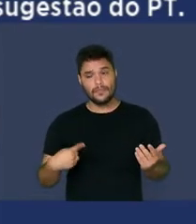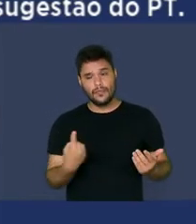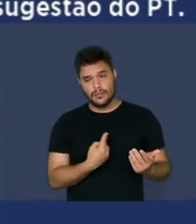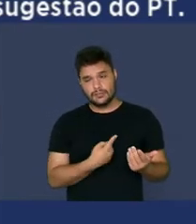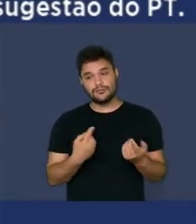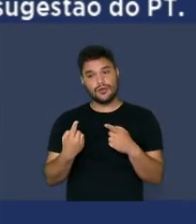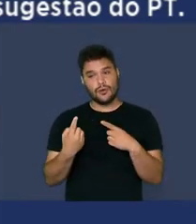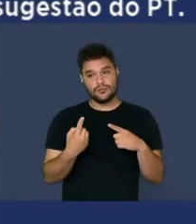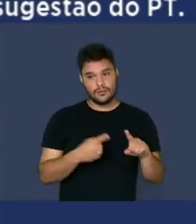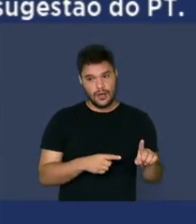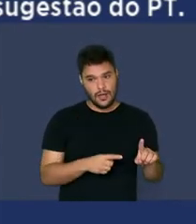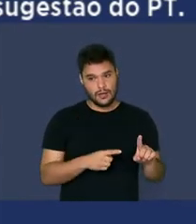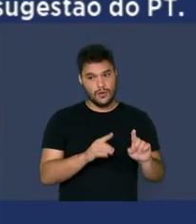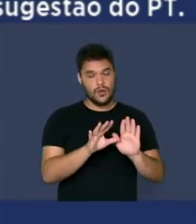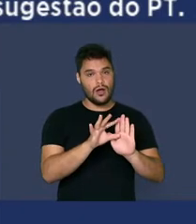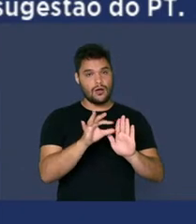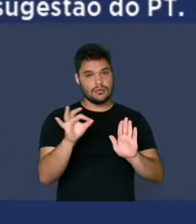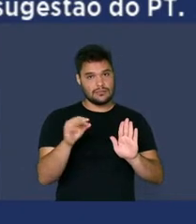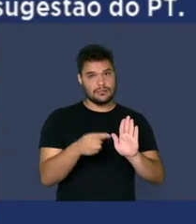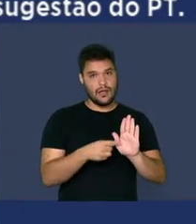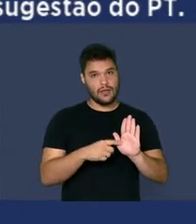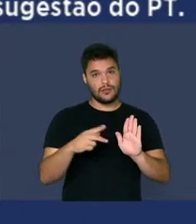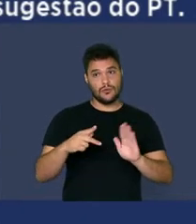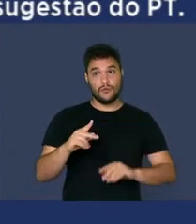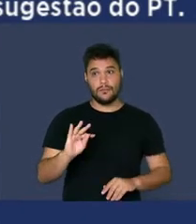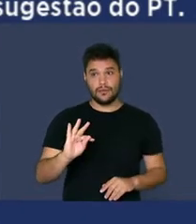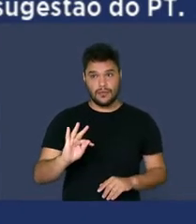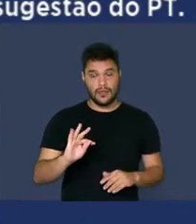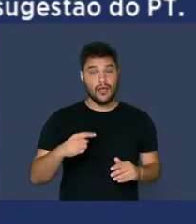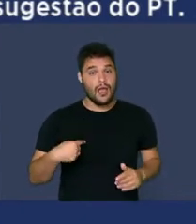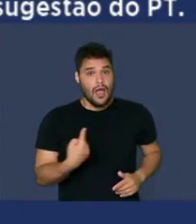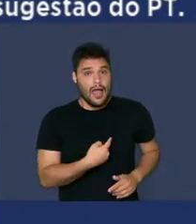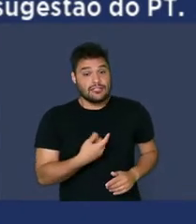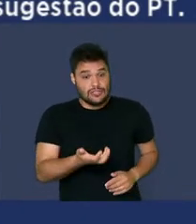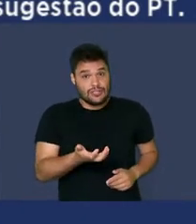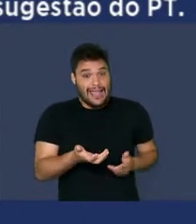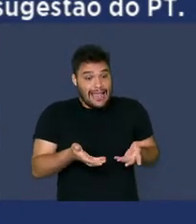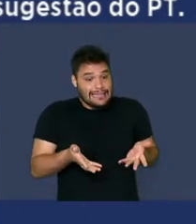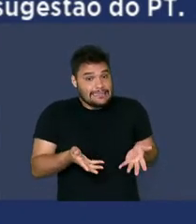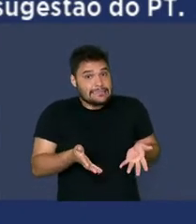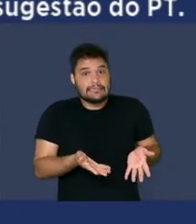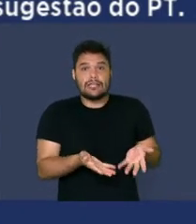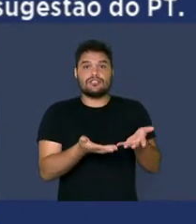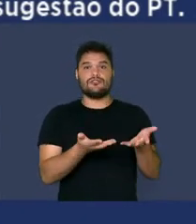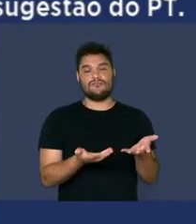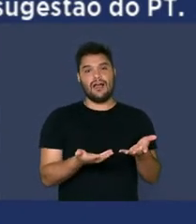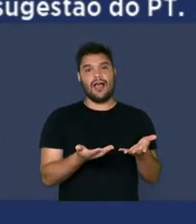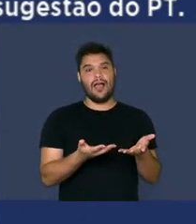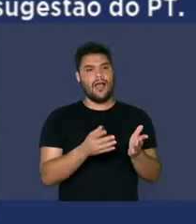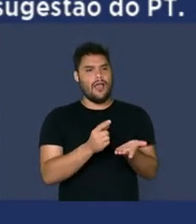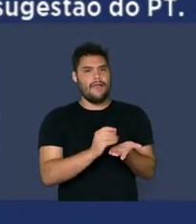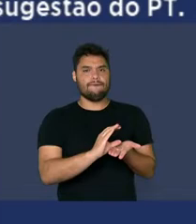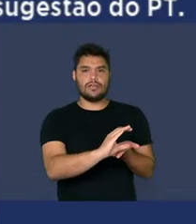FEDERAIS. ENTÃO A GENTE É CONTRÁRIO AO DESTAQUE DO PT, A GENTE QUER INCENTIVAR INVESTIMENTOS, GERAR EMPREGO,